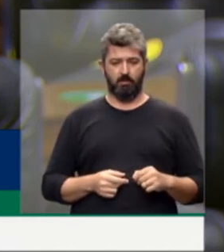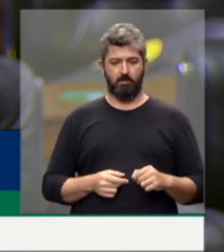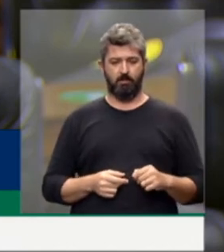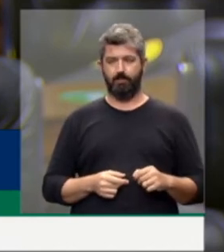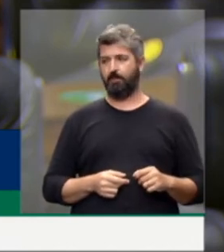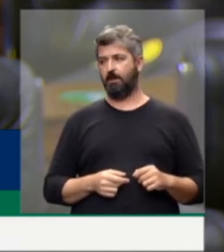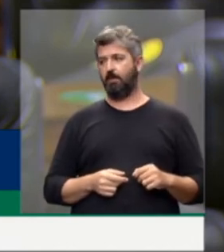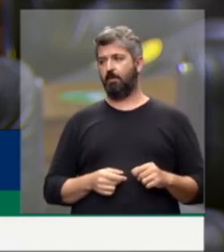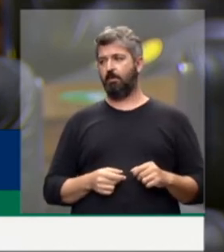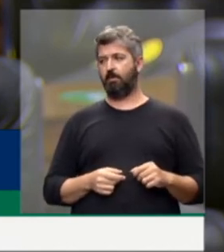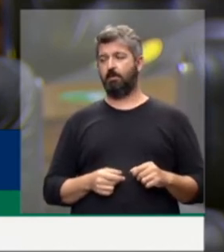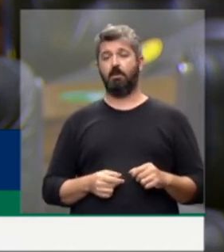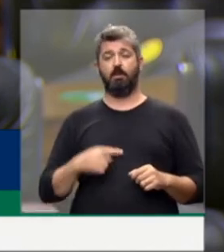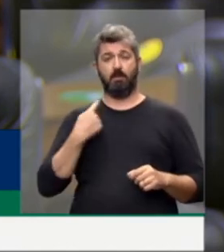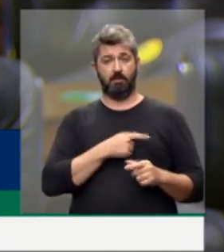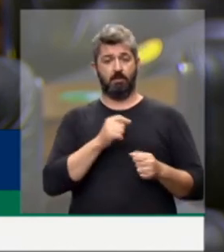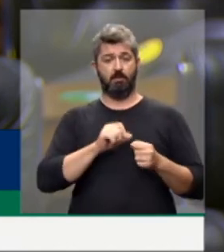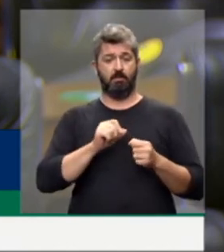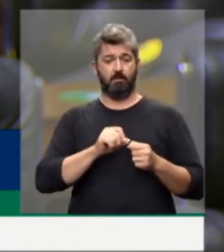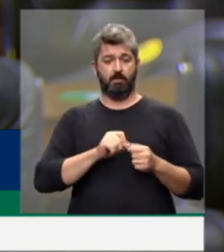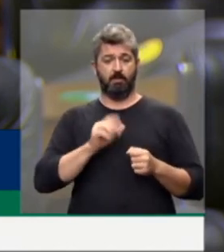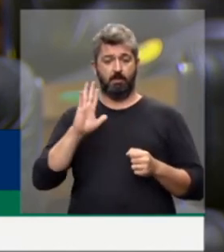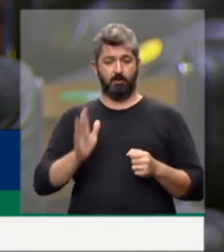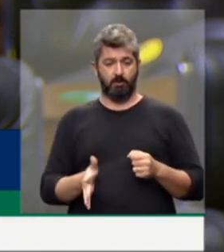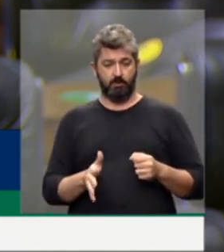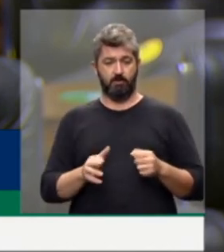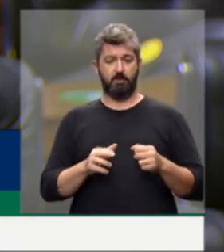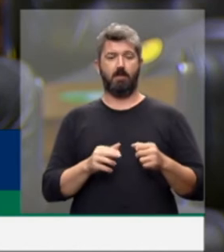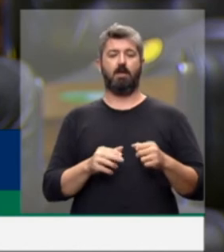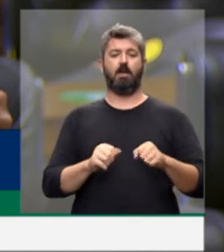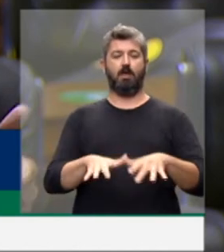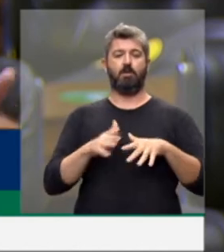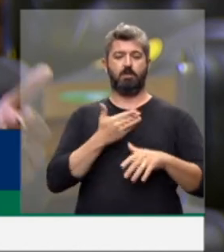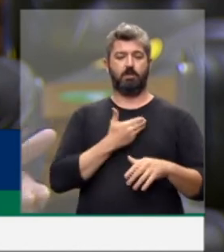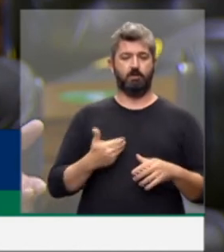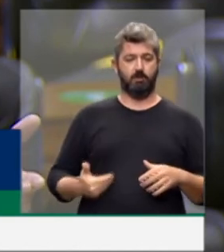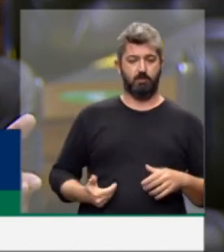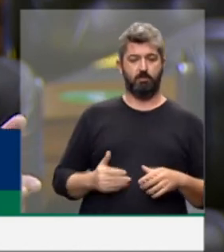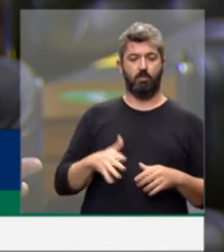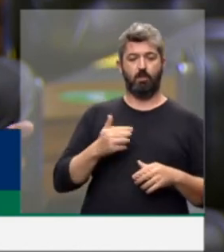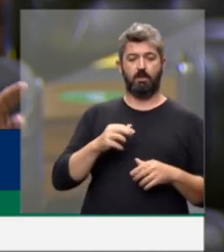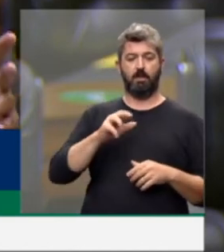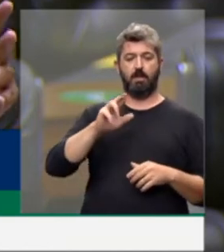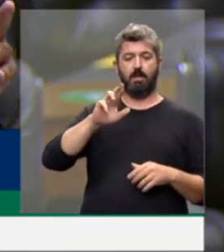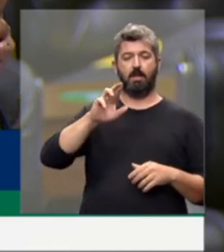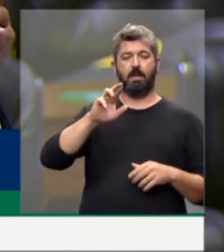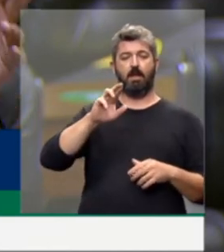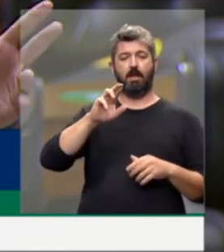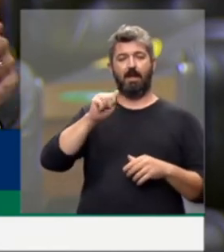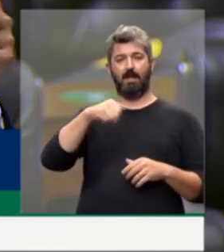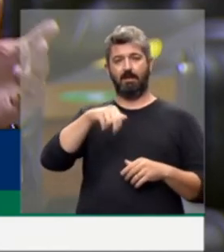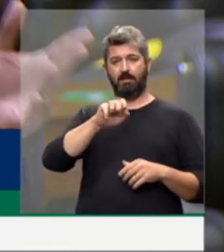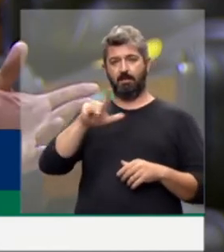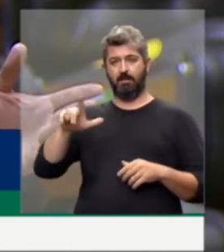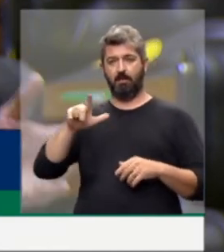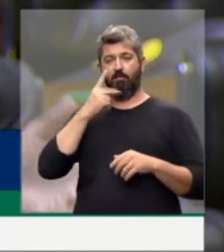DOS ENCARGO DAS FONTES RENOVÁ VEIS, PORQUE TEMOS ESSES COMPROMISSO DESDE OUTROS TEMPOS, DE TEMPOS PRETÉRITOS DA COMISSÃO DE MINAS E ENERGIA, REALIZAMOS AUDIÊNCIA